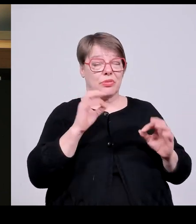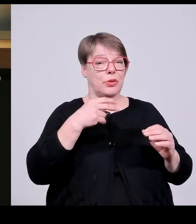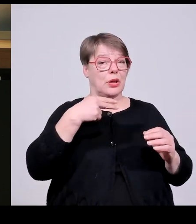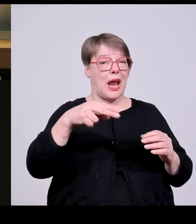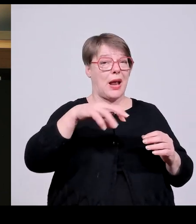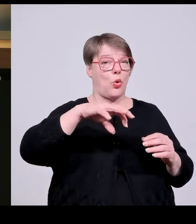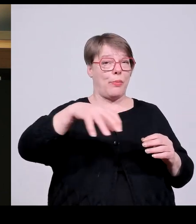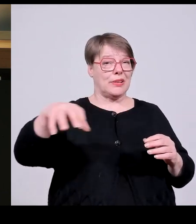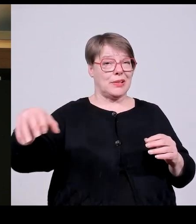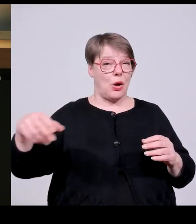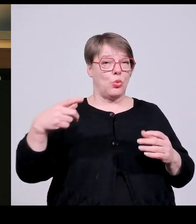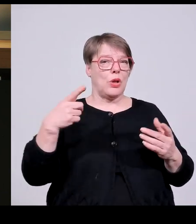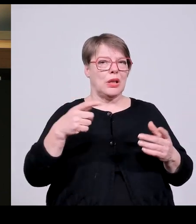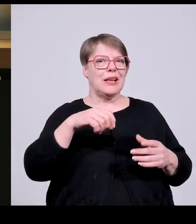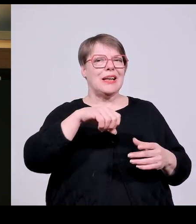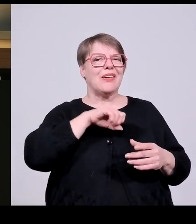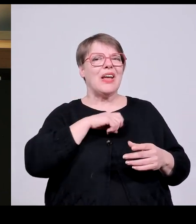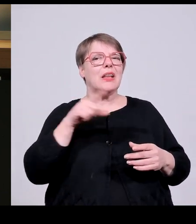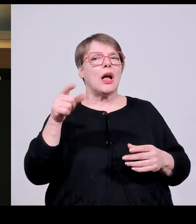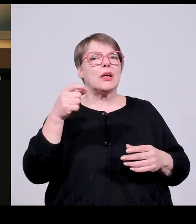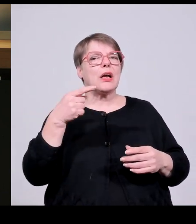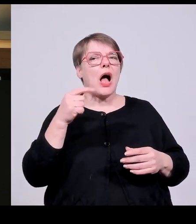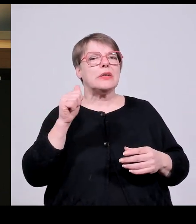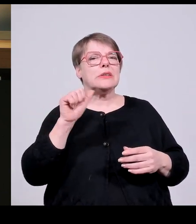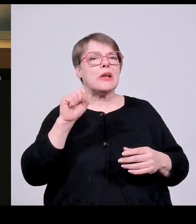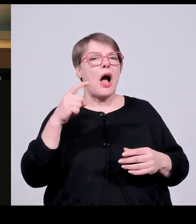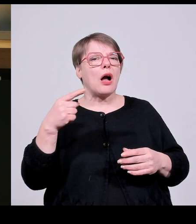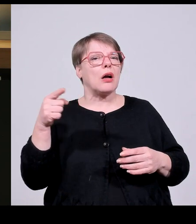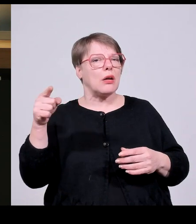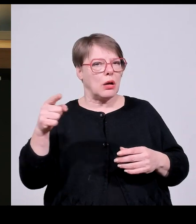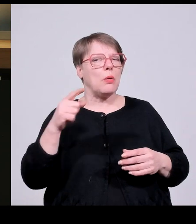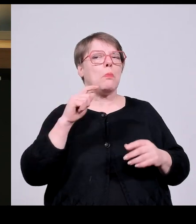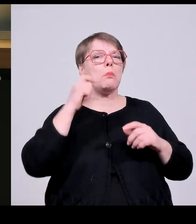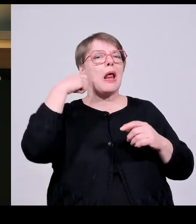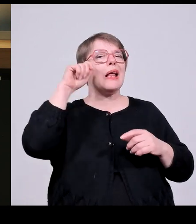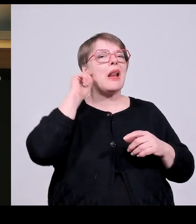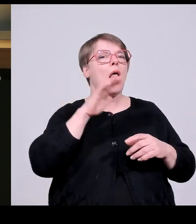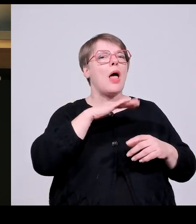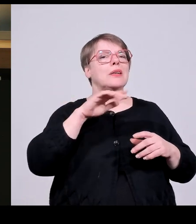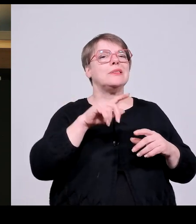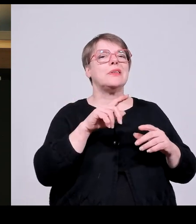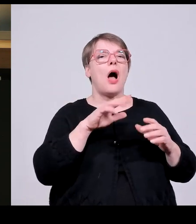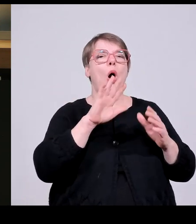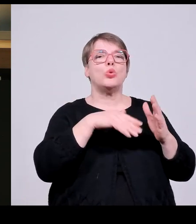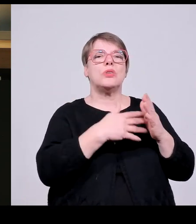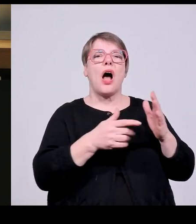könnte. Meine Damen und Herren, man hat viele Jahre lang die Mitarbeiter dieser Firmen überhaupt nicht ernst genommen.